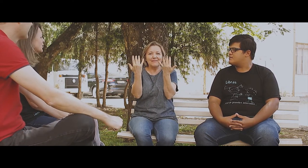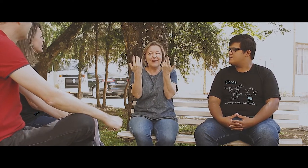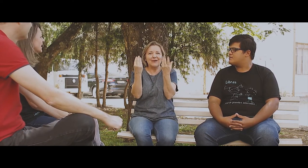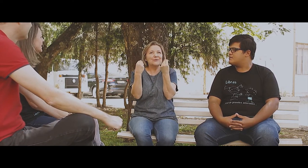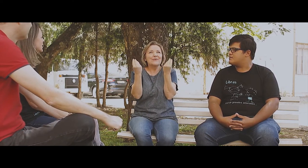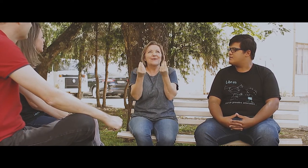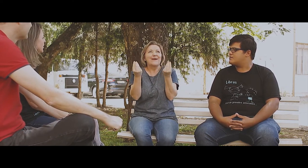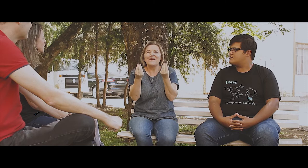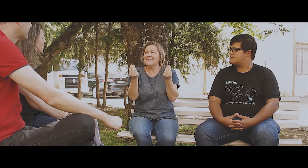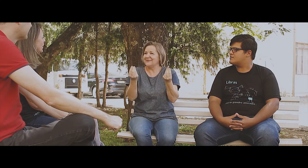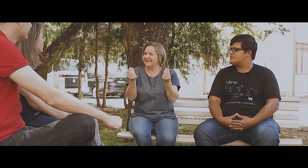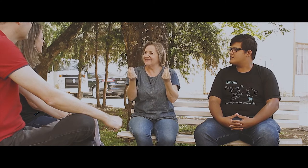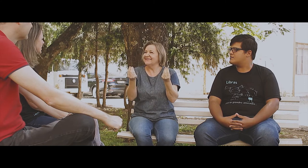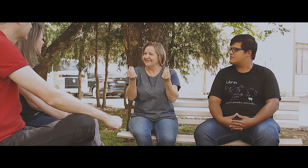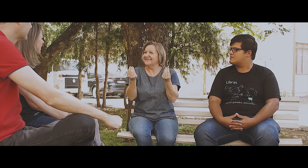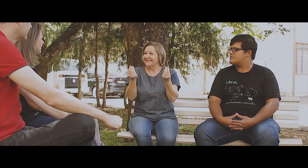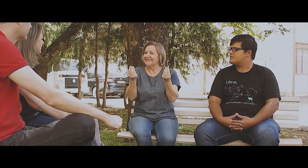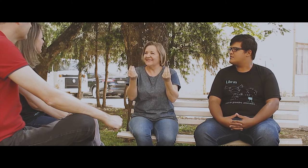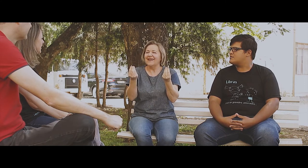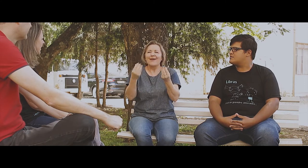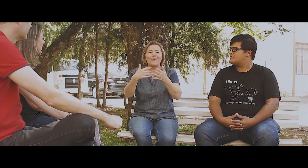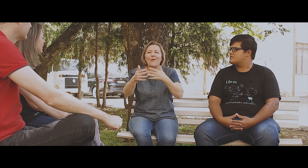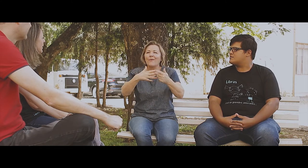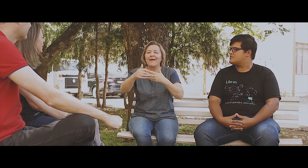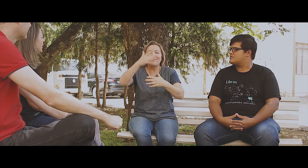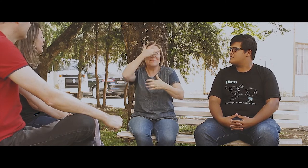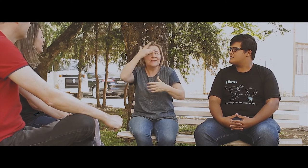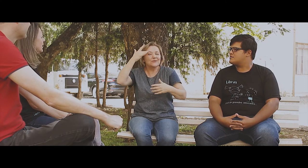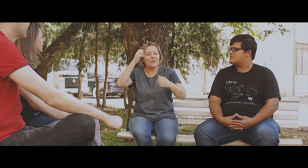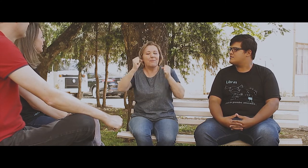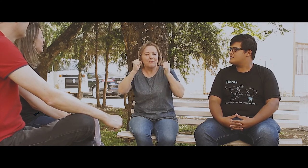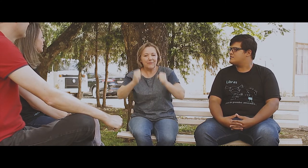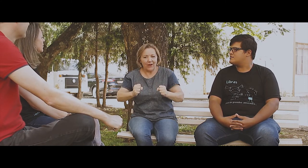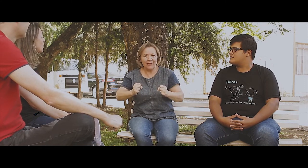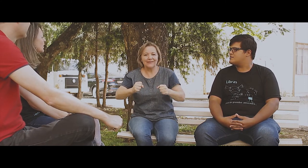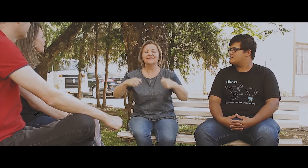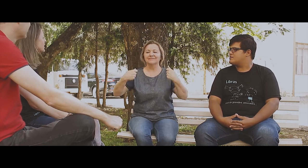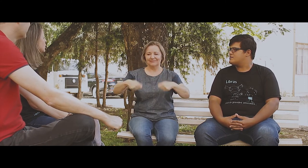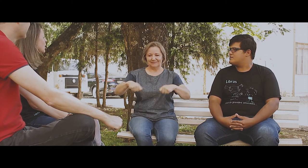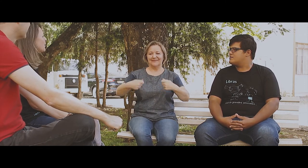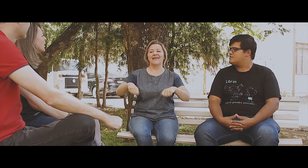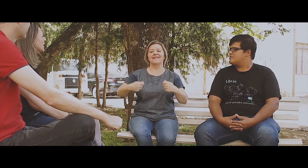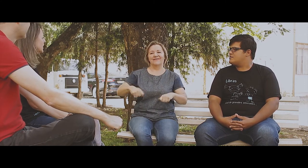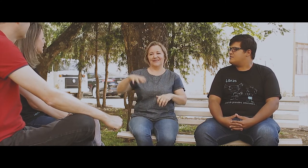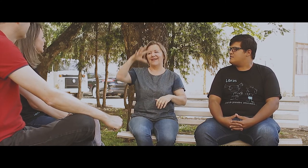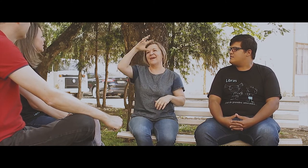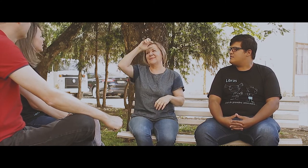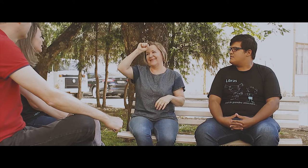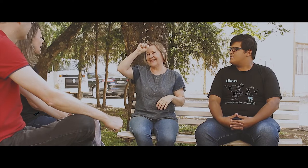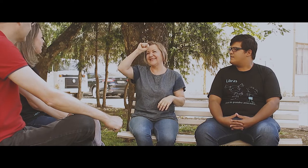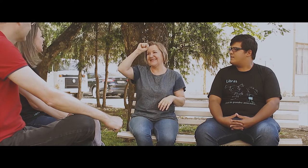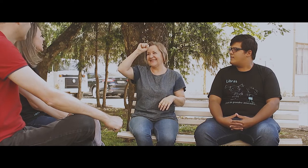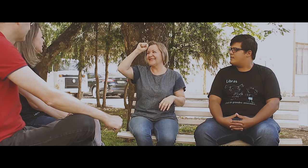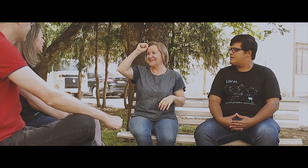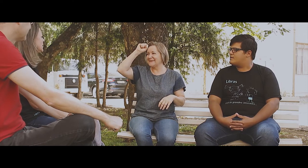utilizar das mãos para conversar, né? Qualquer pessoa pode aprender Língua de